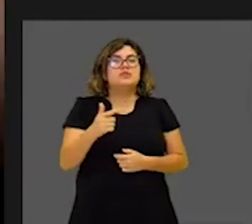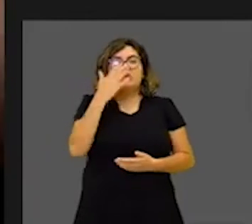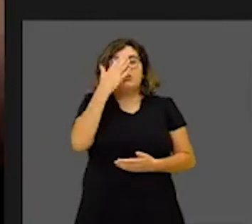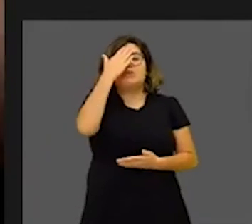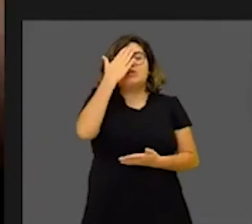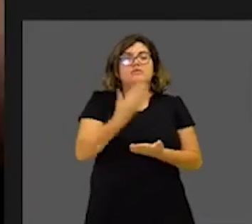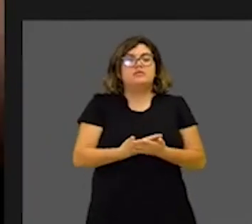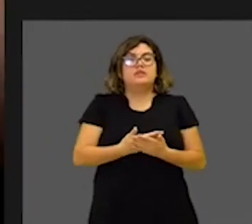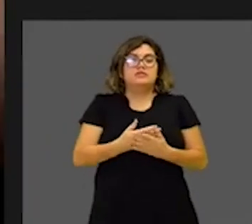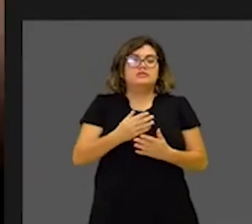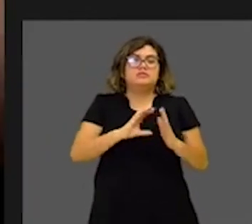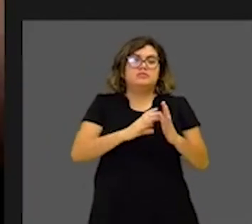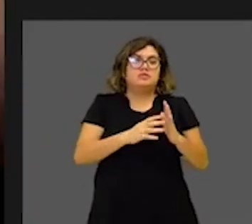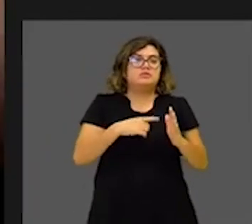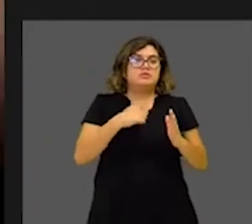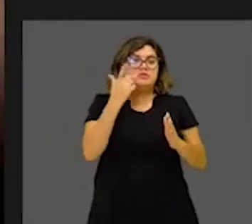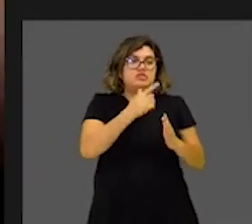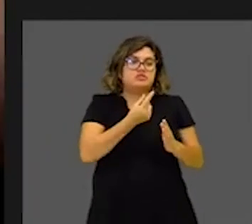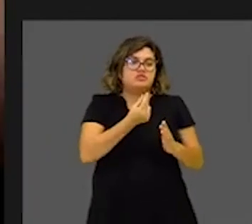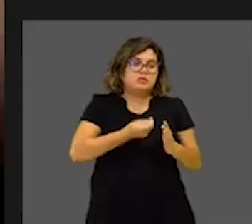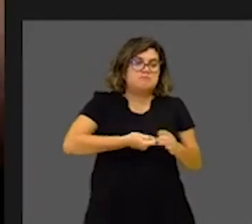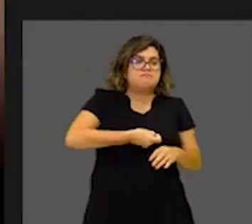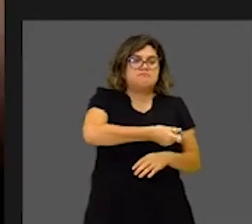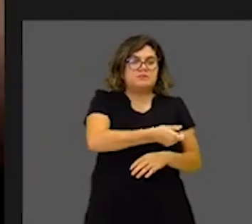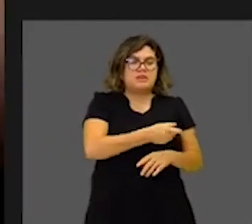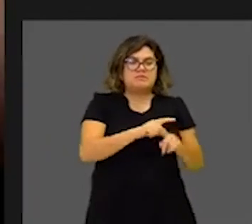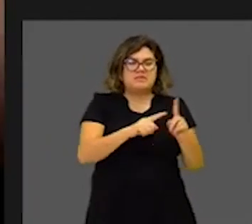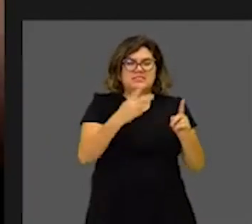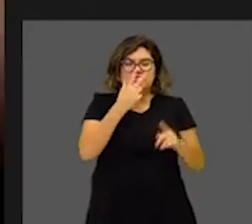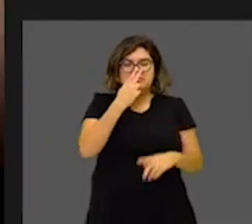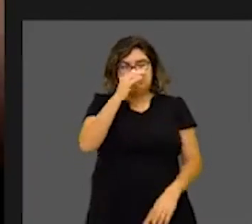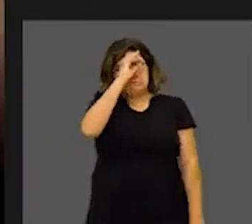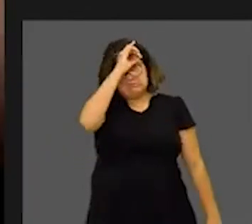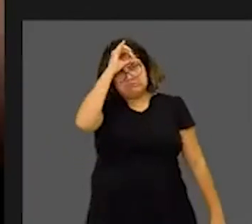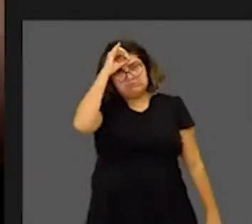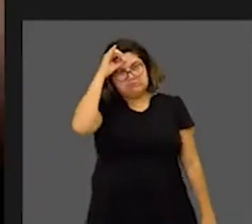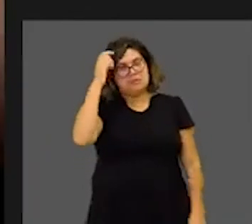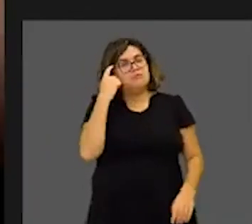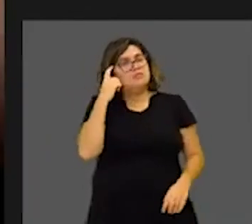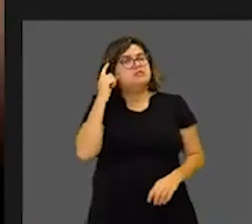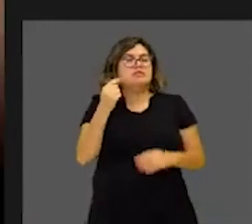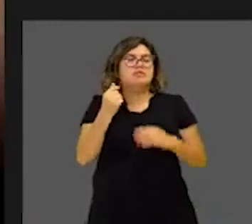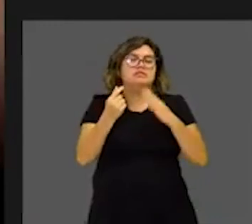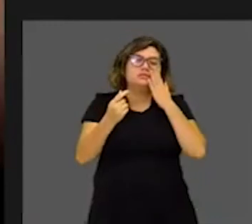esse dinheiro agora eu não tô conseguindo pensar que esse dinheiro também não tá entrando eu pelo